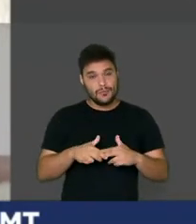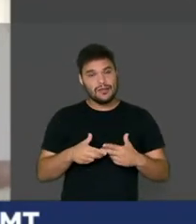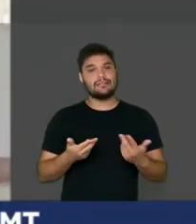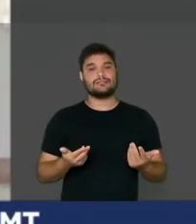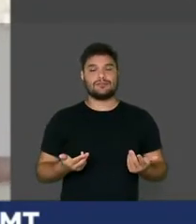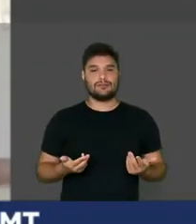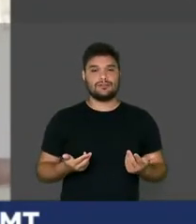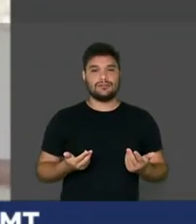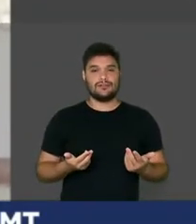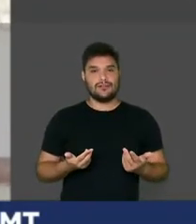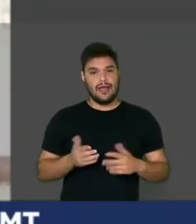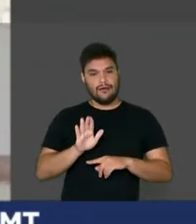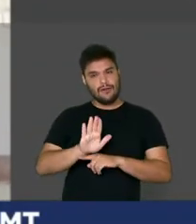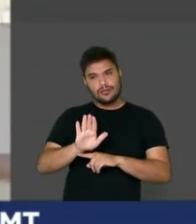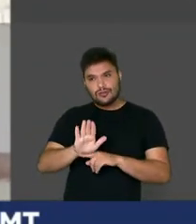CULTURA, E NESSE SENTIDO, FAZER A DIFERENÇA NAS